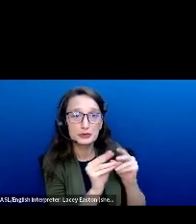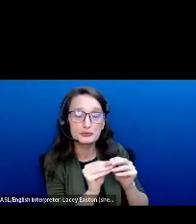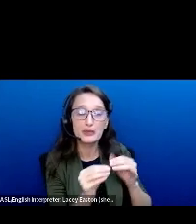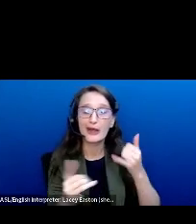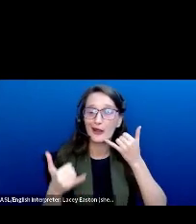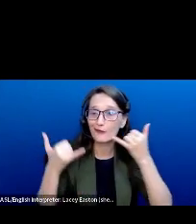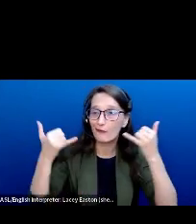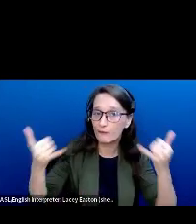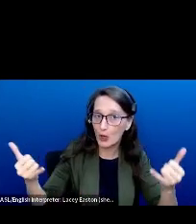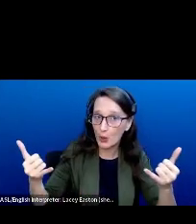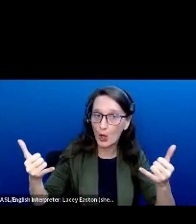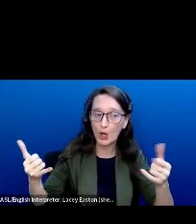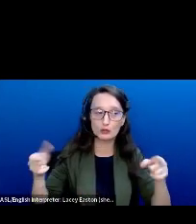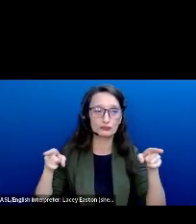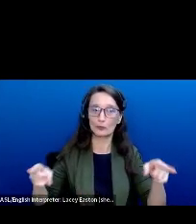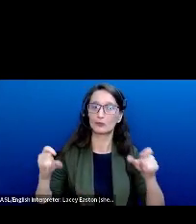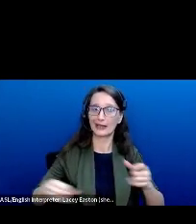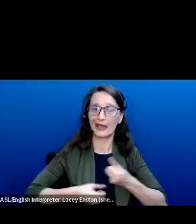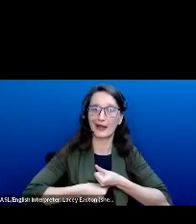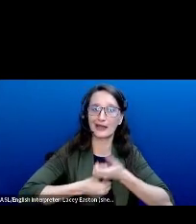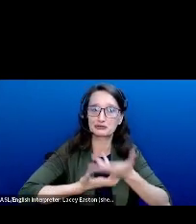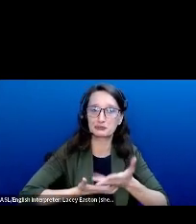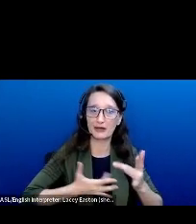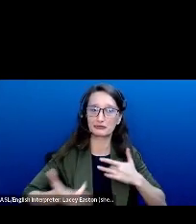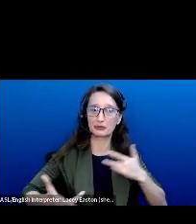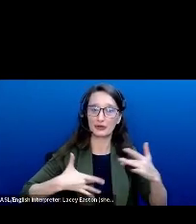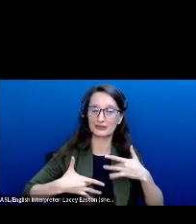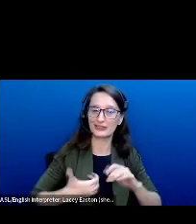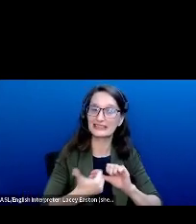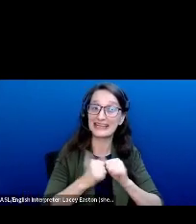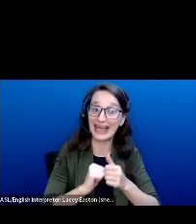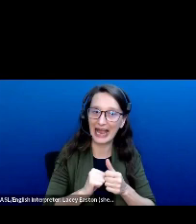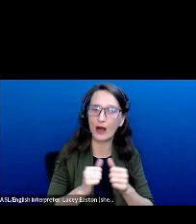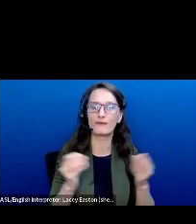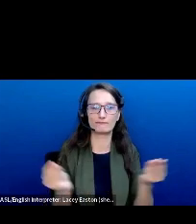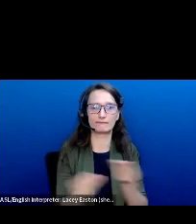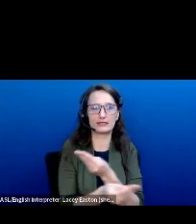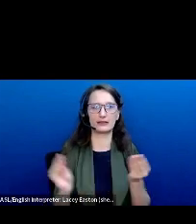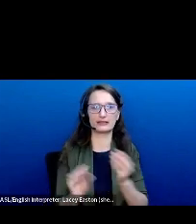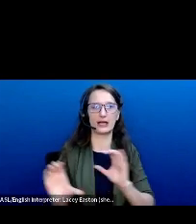puede expresar sus inquietudes y lo hacemos a través de una conversación facilitada,